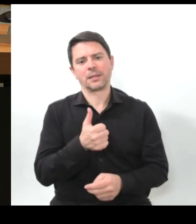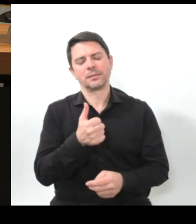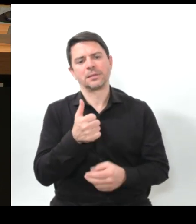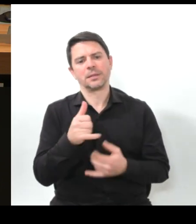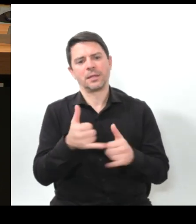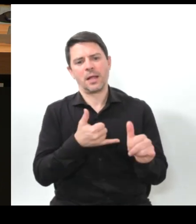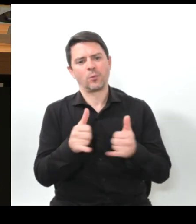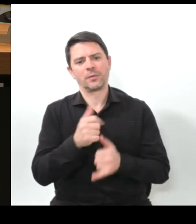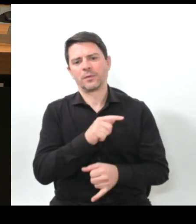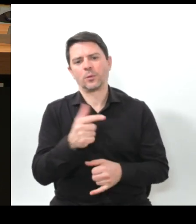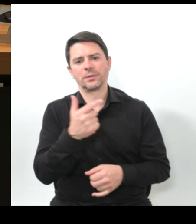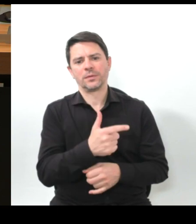meine Damen und Herren! (Beifall)